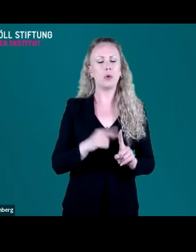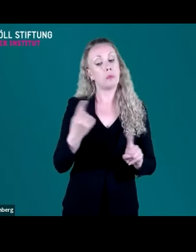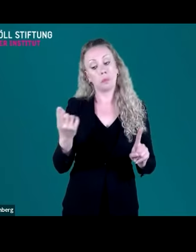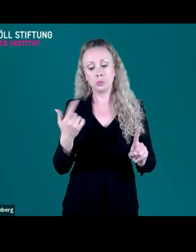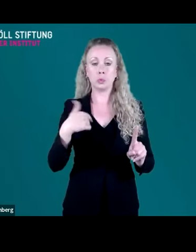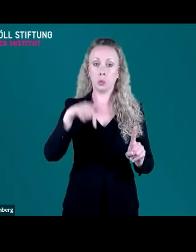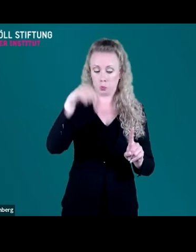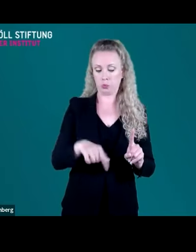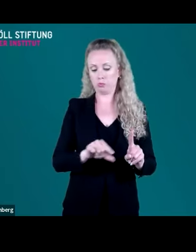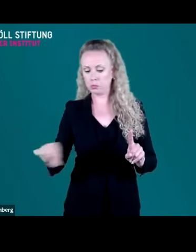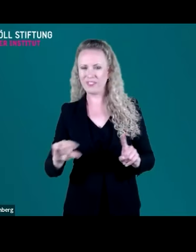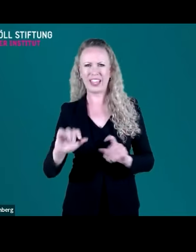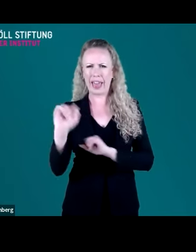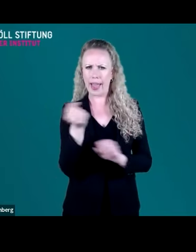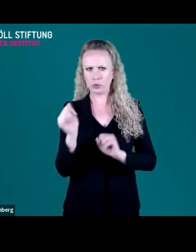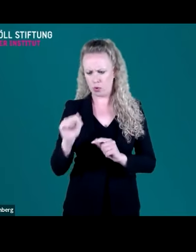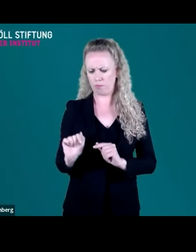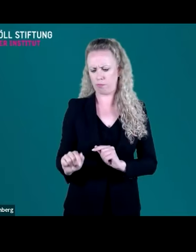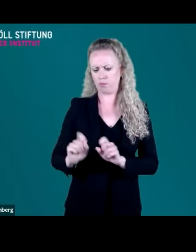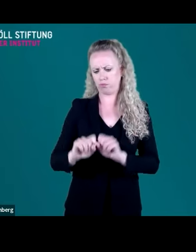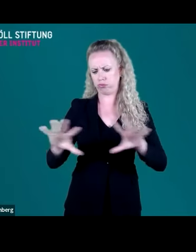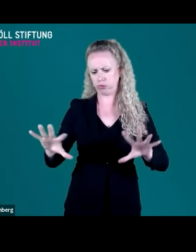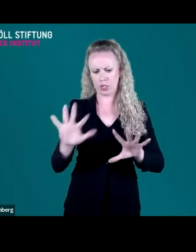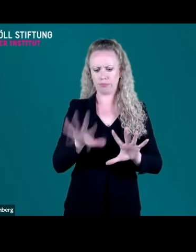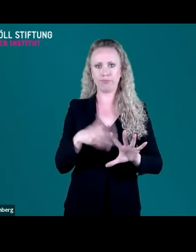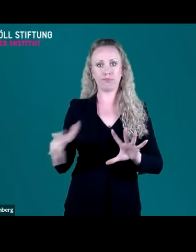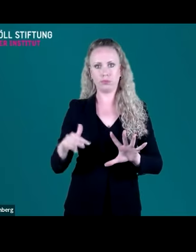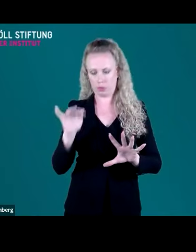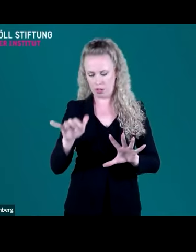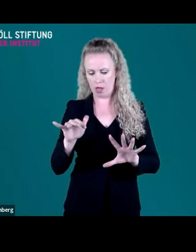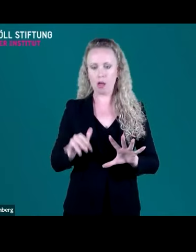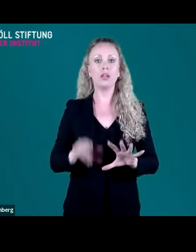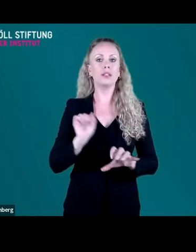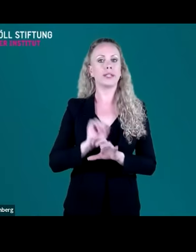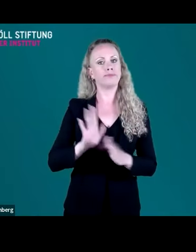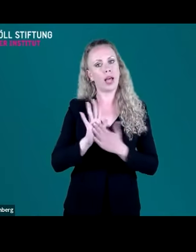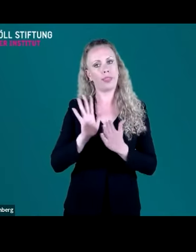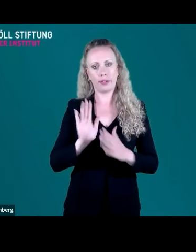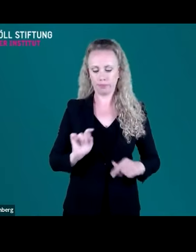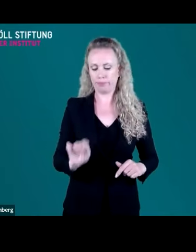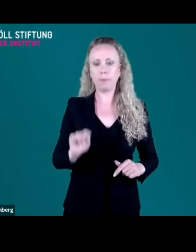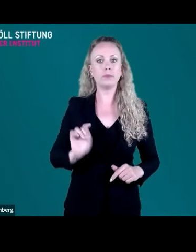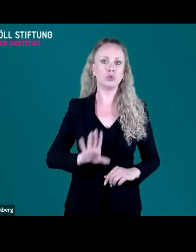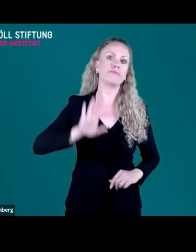und wenn Sie die Hand heben, dann sehen wir das und dann können wir Sie mit Bild und Ton auf die Bühne hier holen.